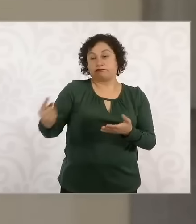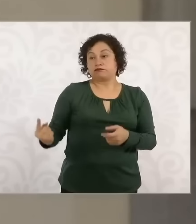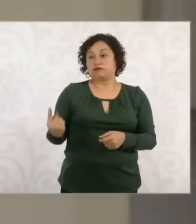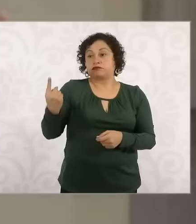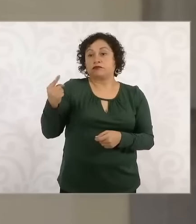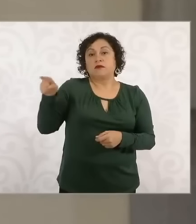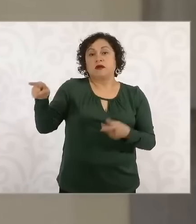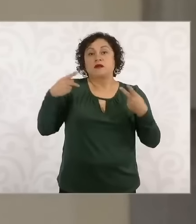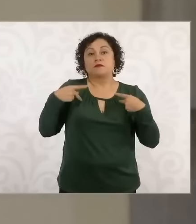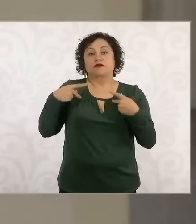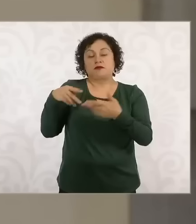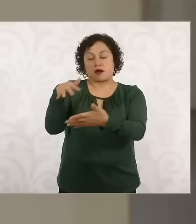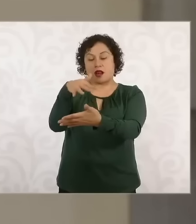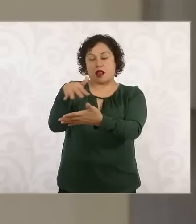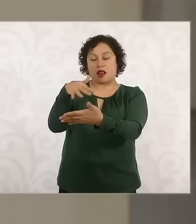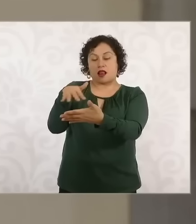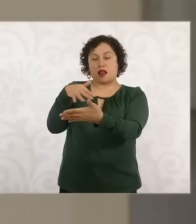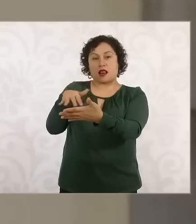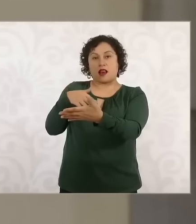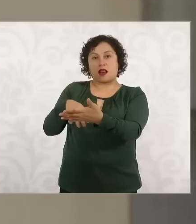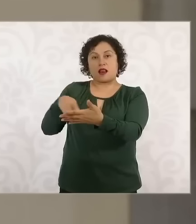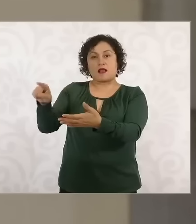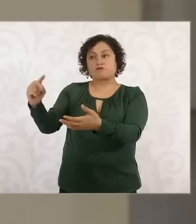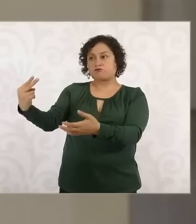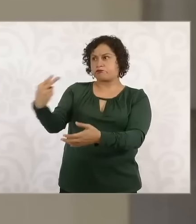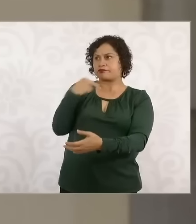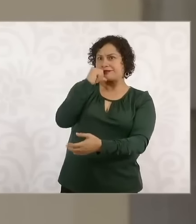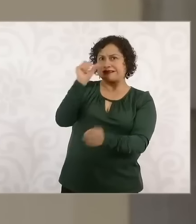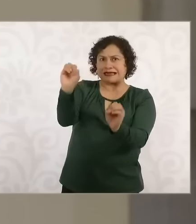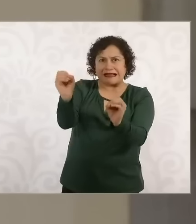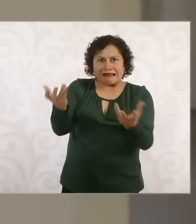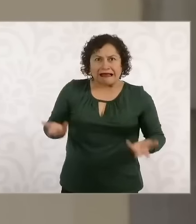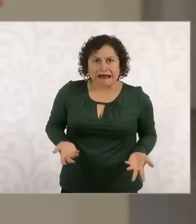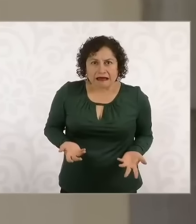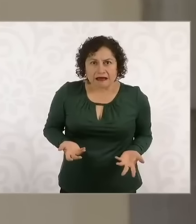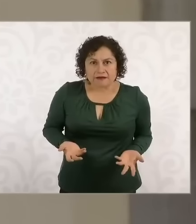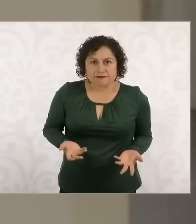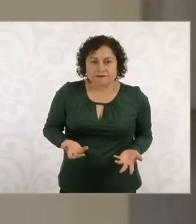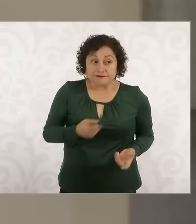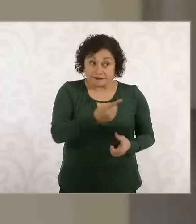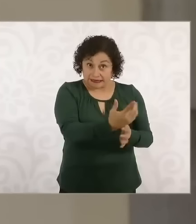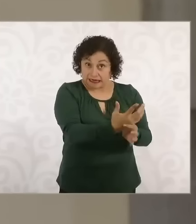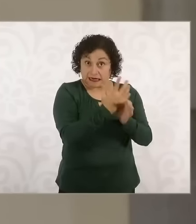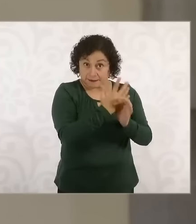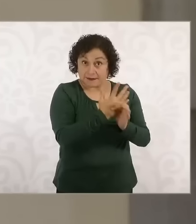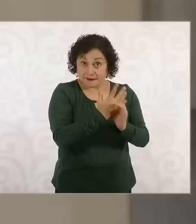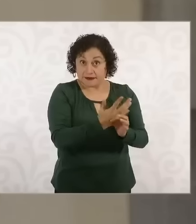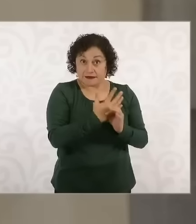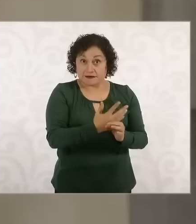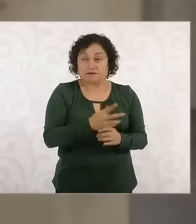O sea, está muy bien el servicio. Dice, "La verdad es que agradezco, me lo decía, dice, pero